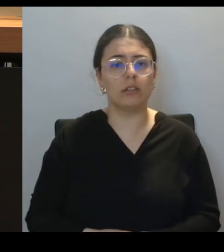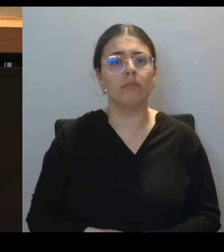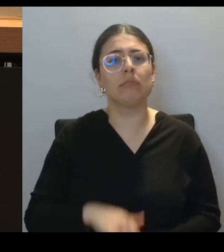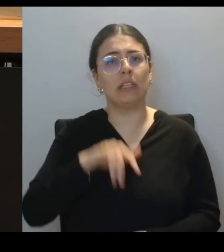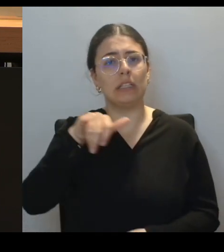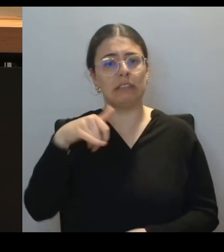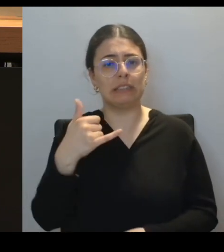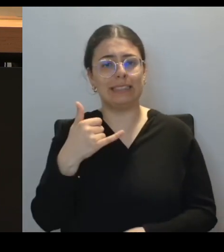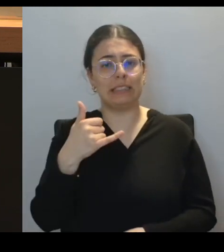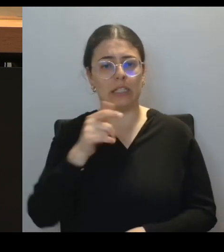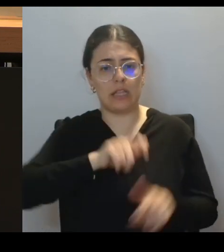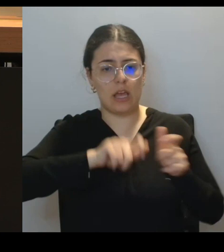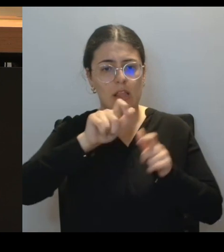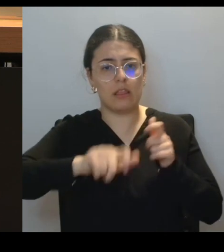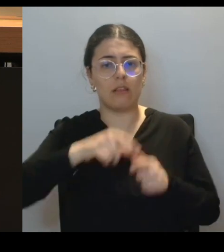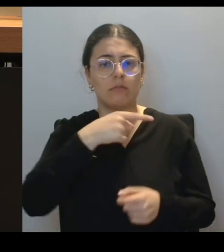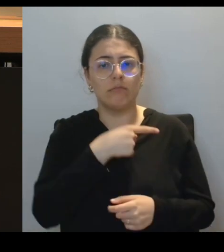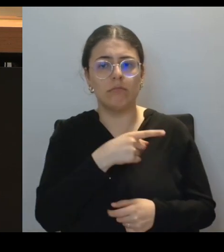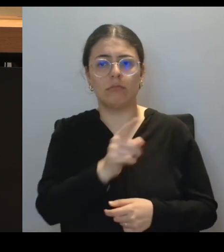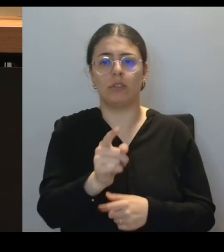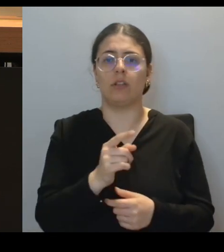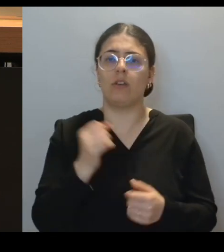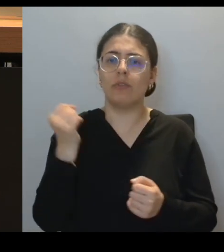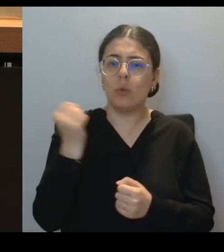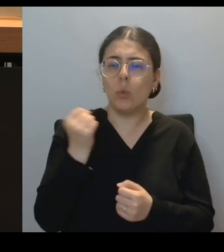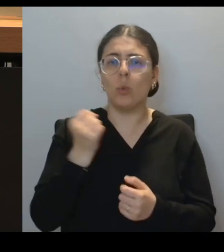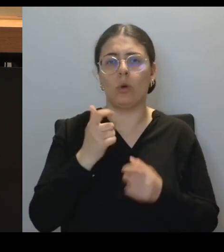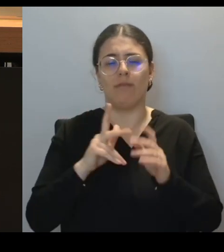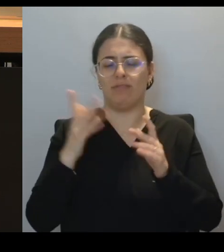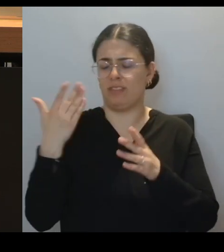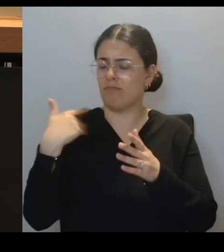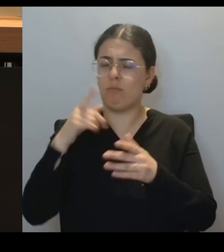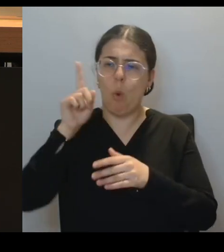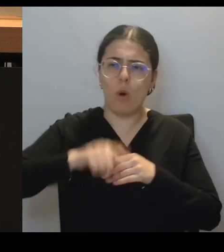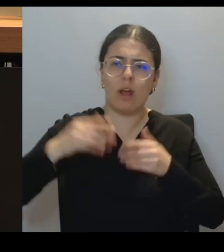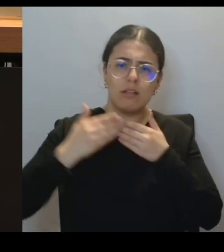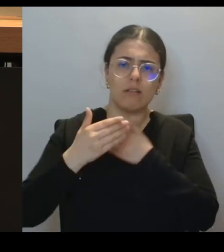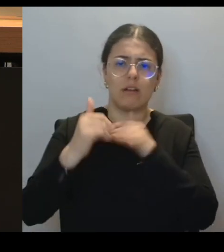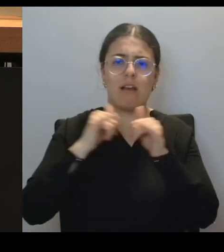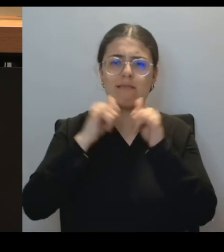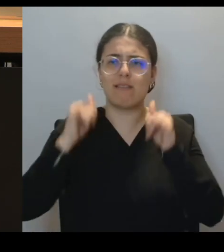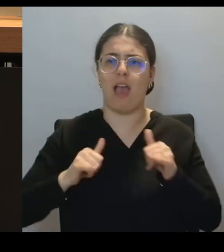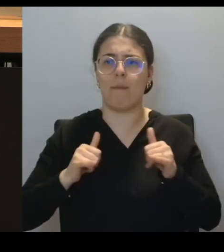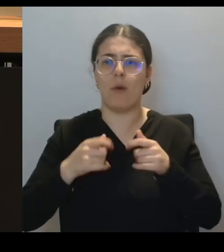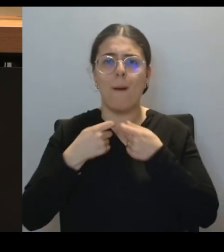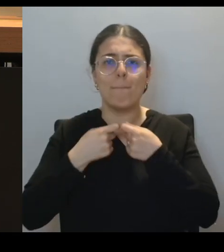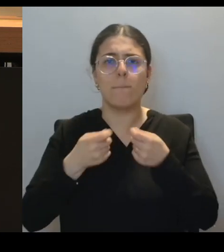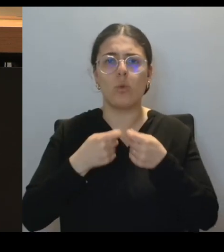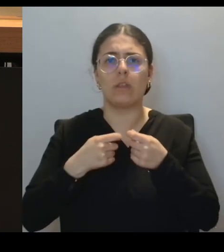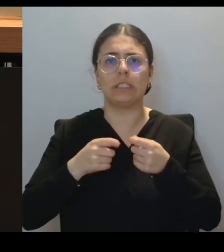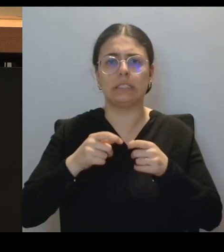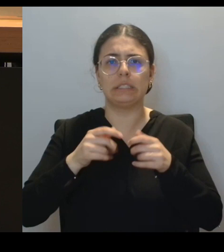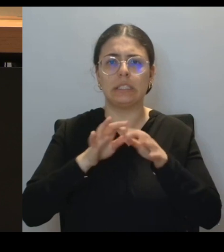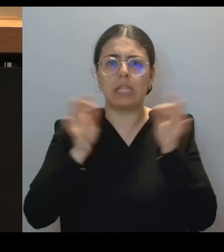Camp auf der Bundestagswiese bei Regen und Schnee ausgeharrt, um gegen ihre Ausweisung zu protestieren. Viele von ihnen sogar mit